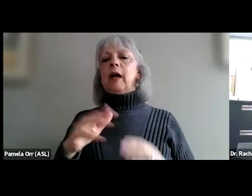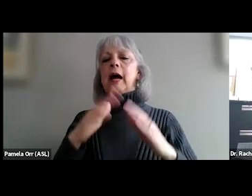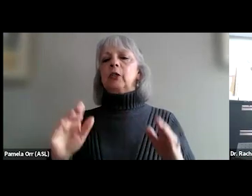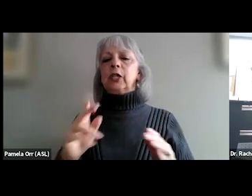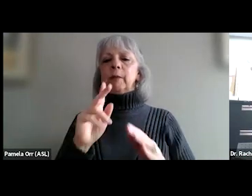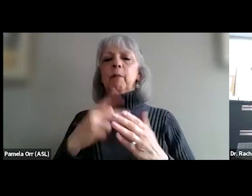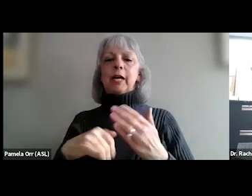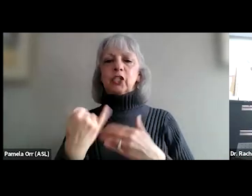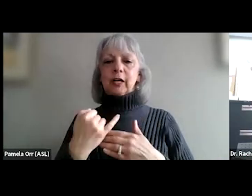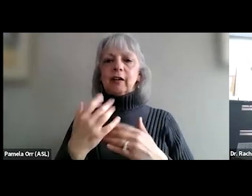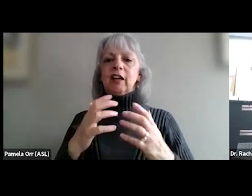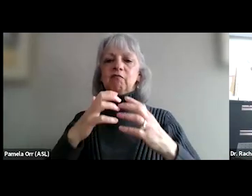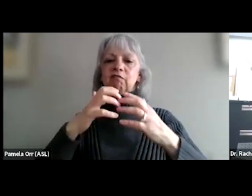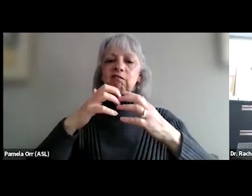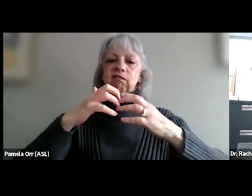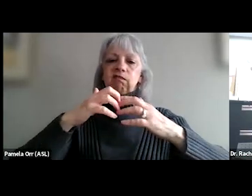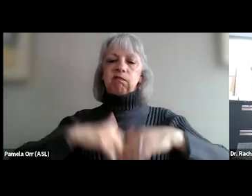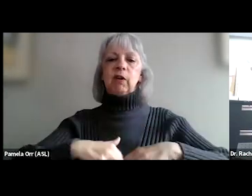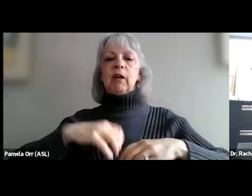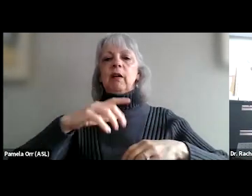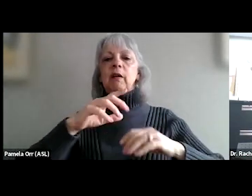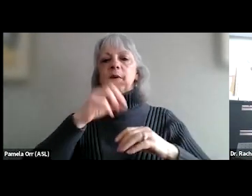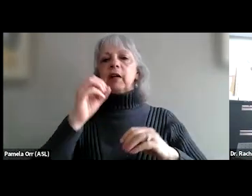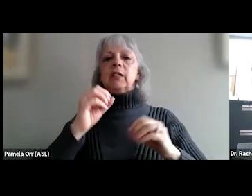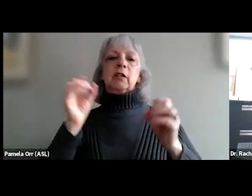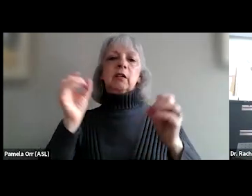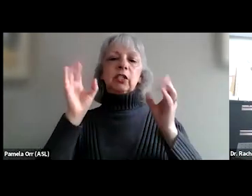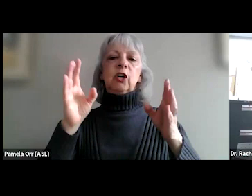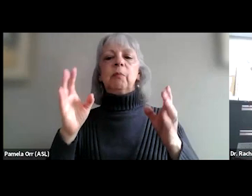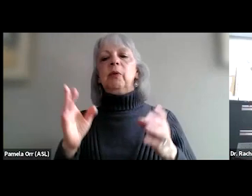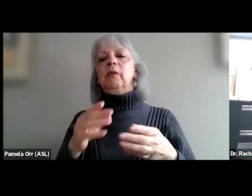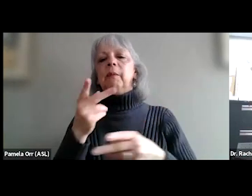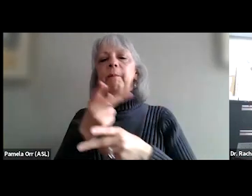Terminó deteriorándose debido al mal mantenimiento y al crimen, al descuido y a la falta de atención.